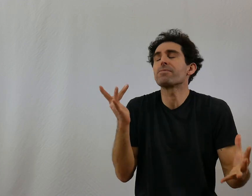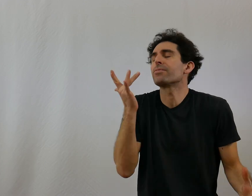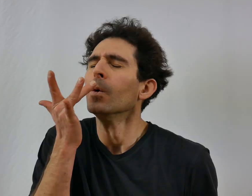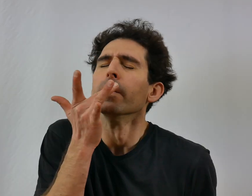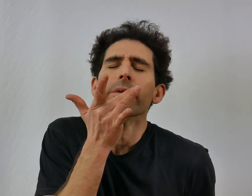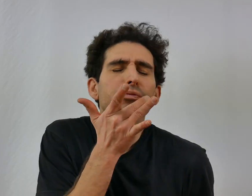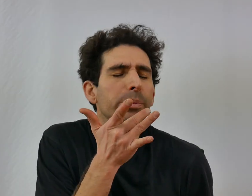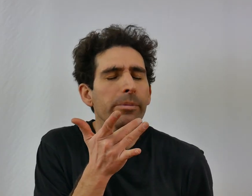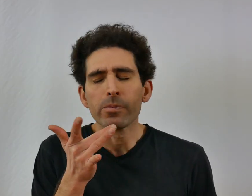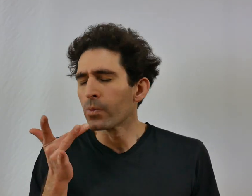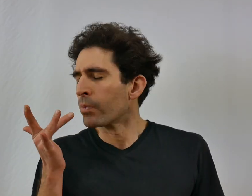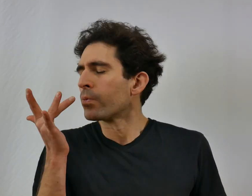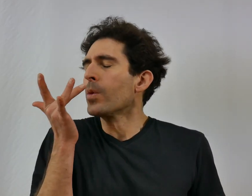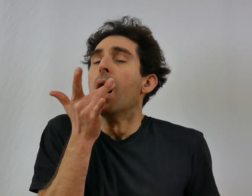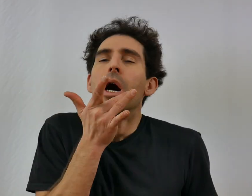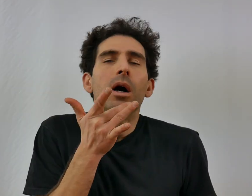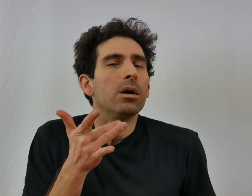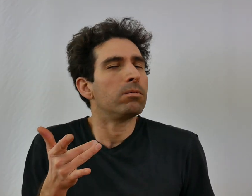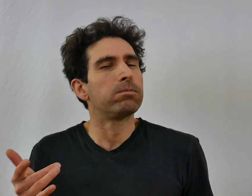c'est délicieux !